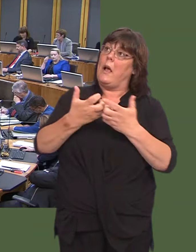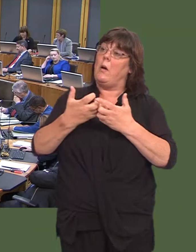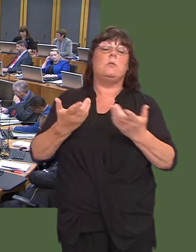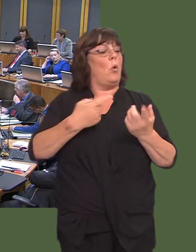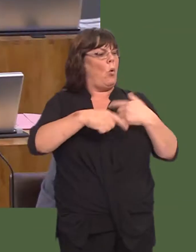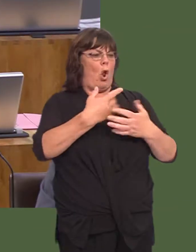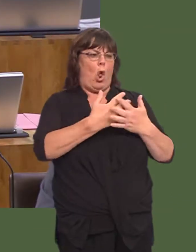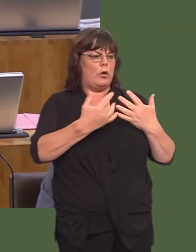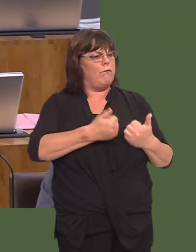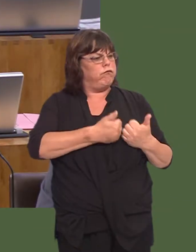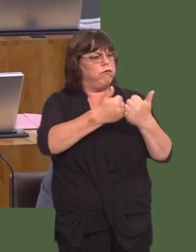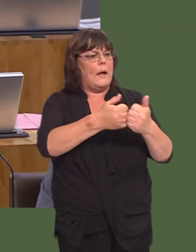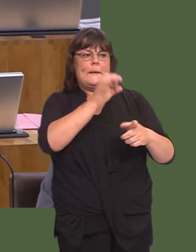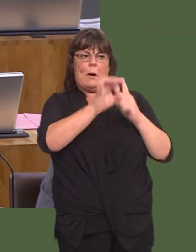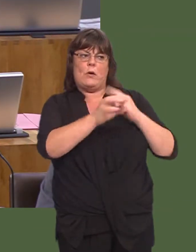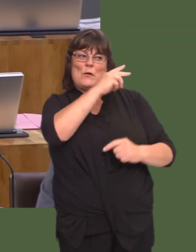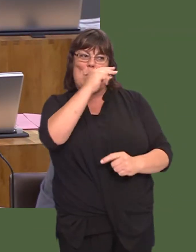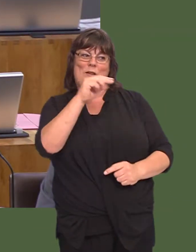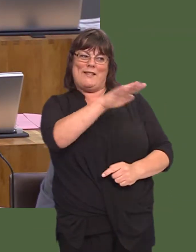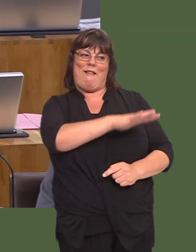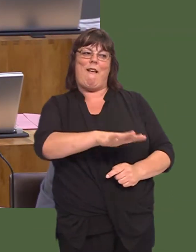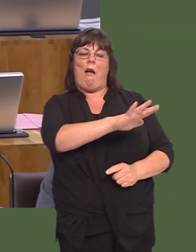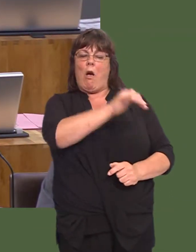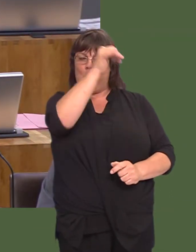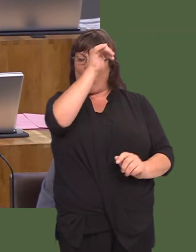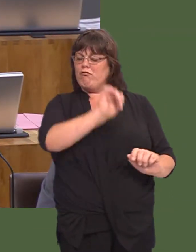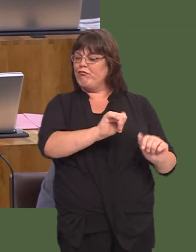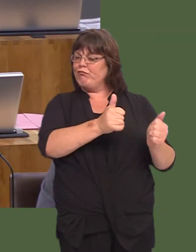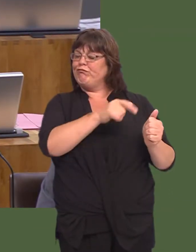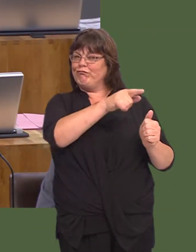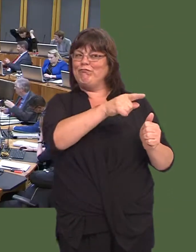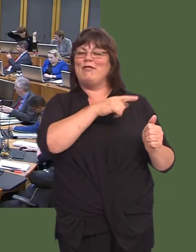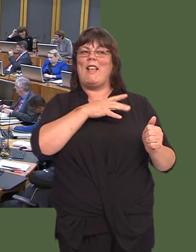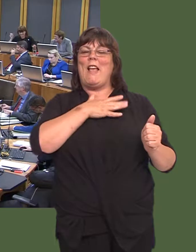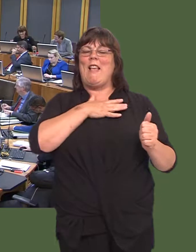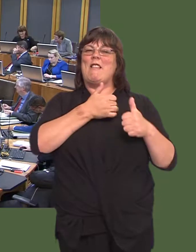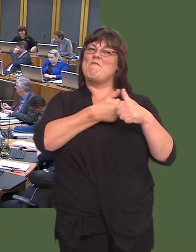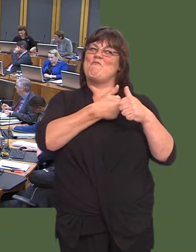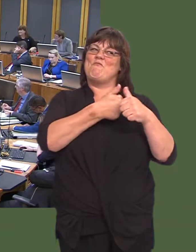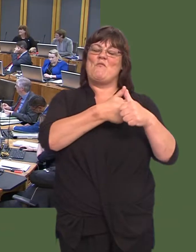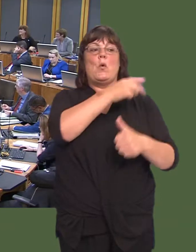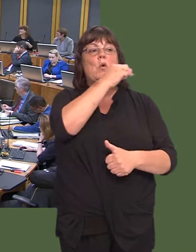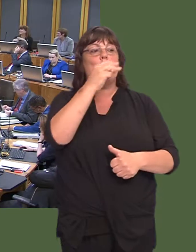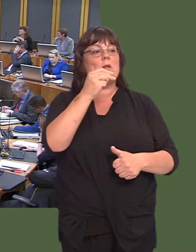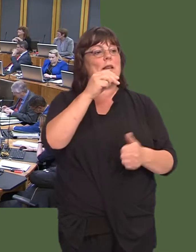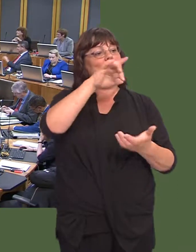number of important benefits to Wales, particularly to Swansea. Of course, I know the Member will, no doubt, ask about Swansea City AFC and their successful